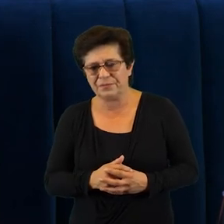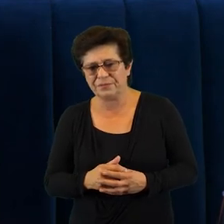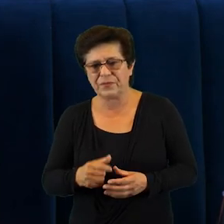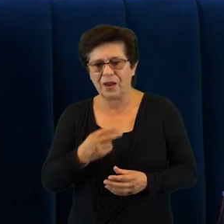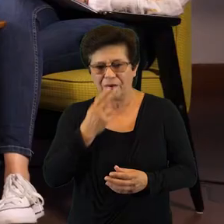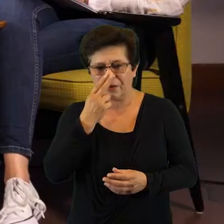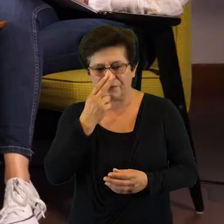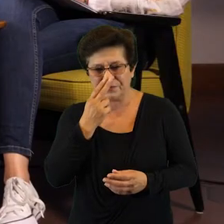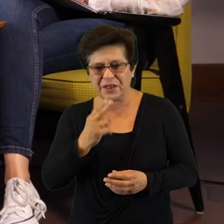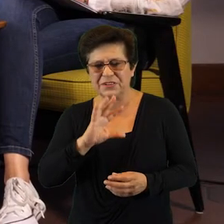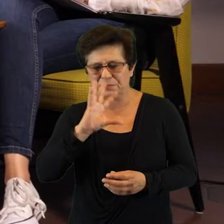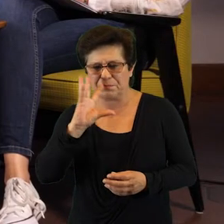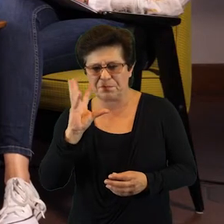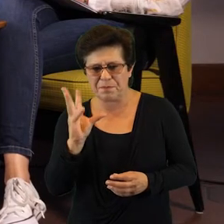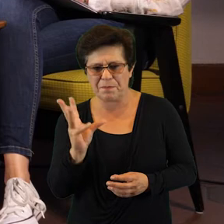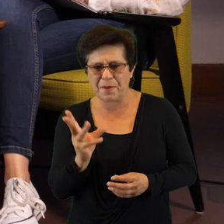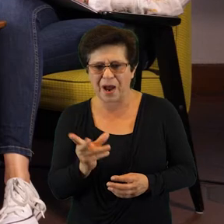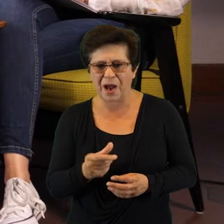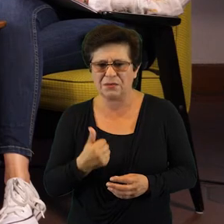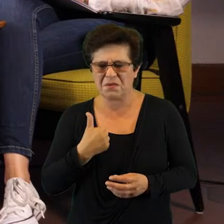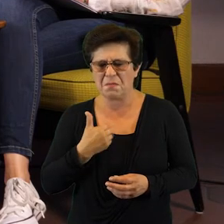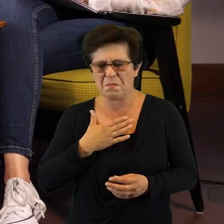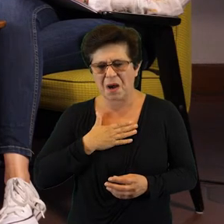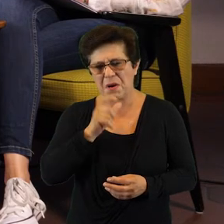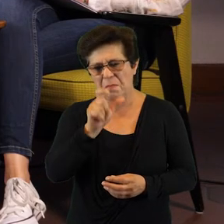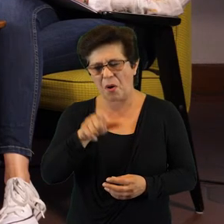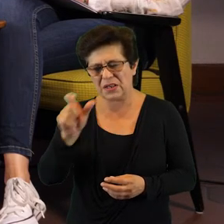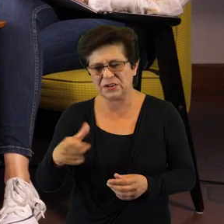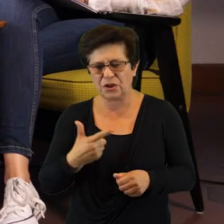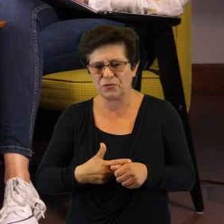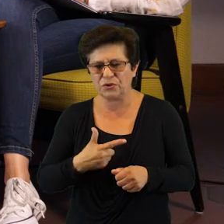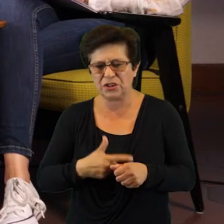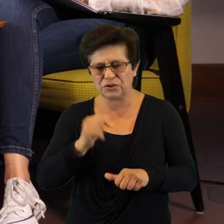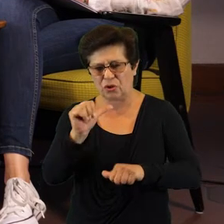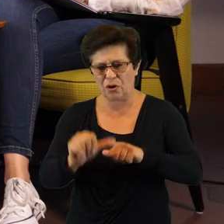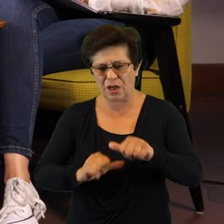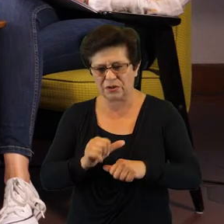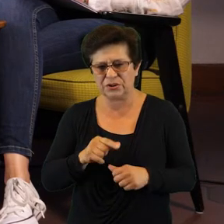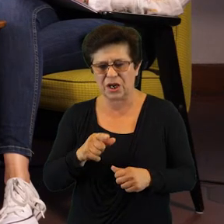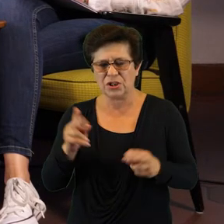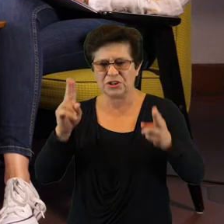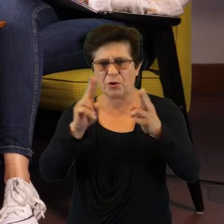która nam dała tak wspaniałą poezję 20-lecia. Ta grupa spotyka się w roku 1918